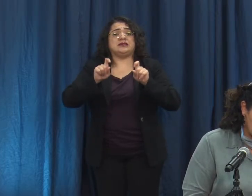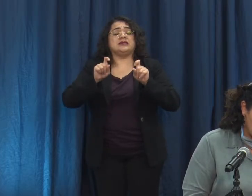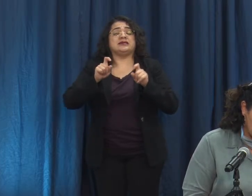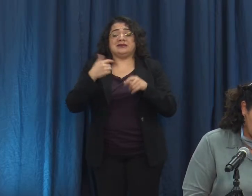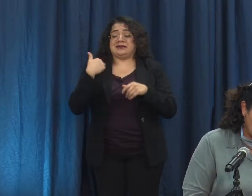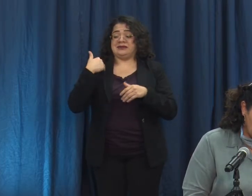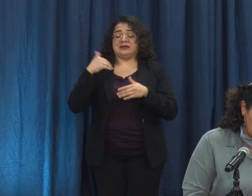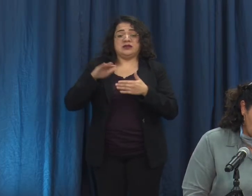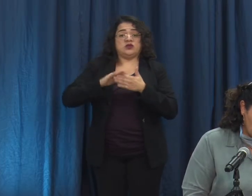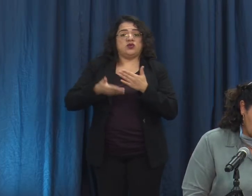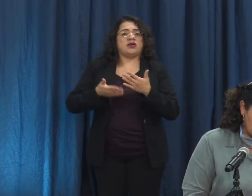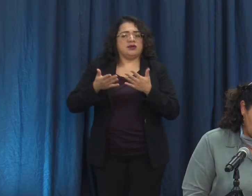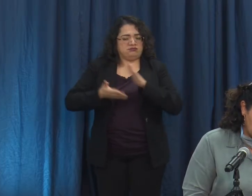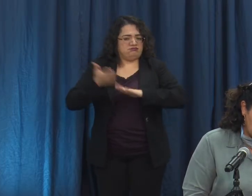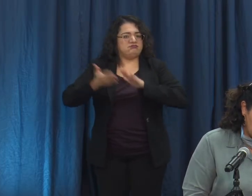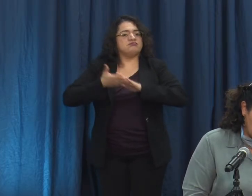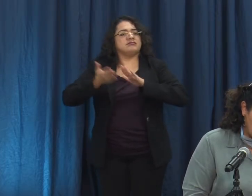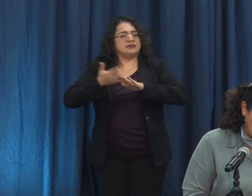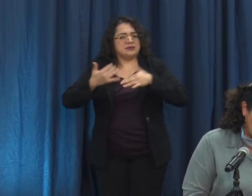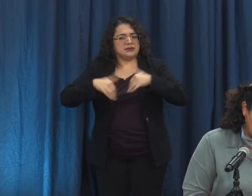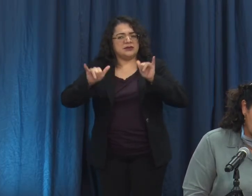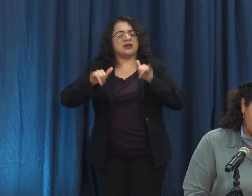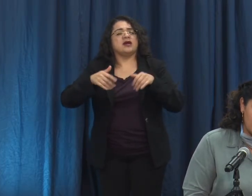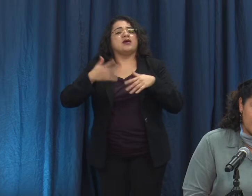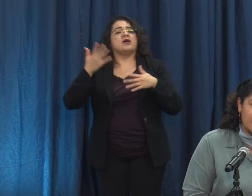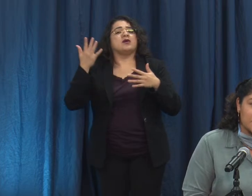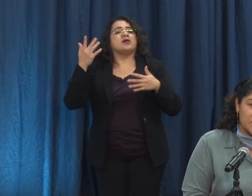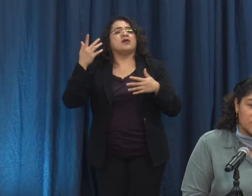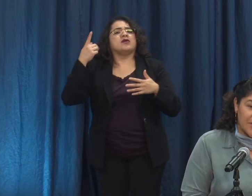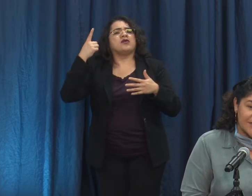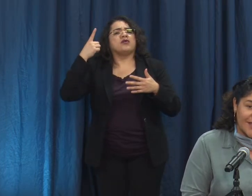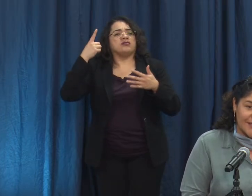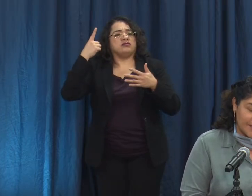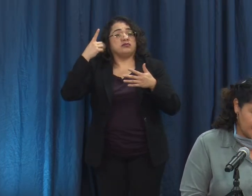semana lo que se permit a value Armas dakini anta's personas al dia